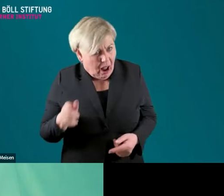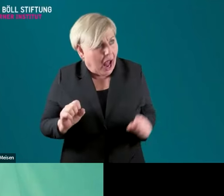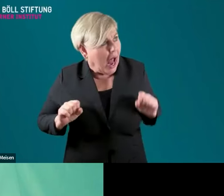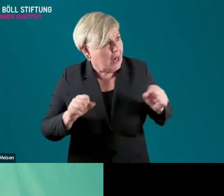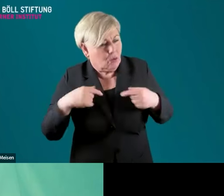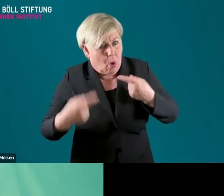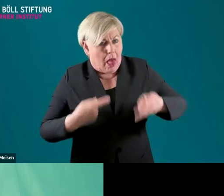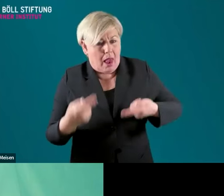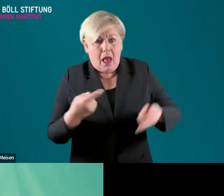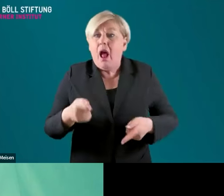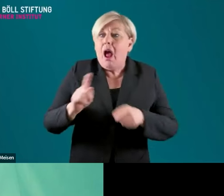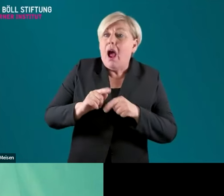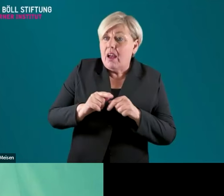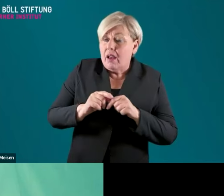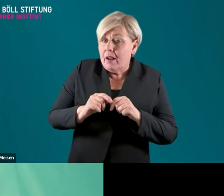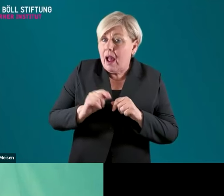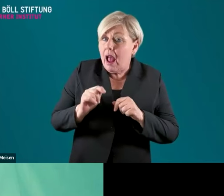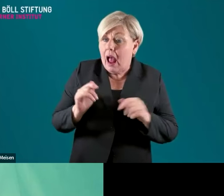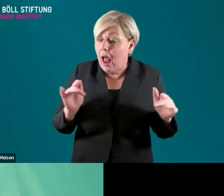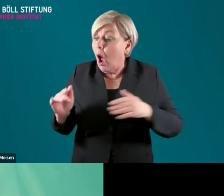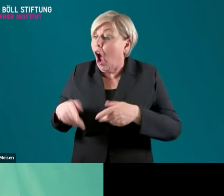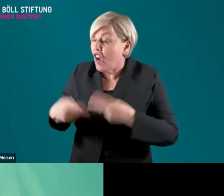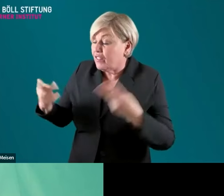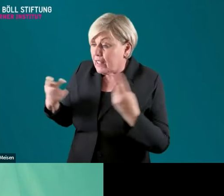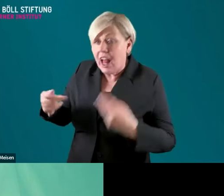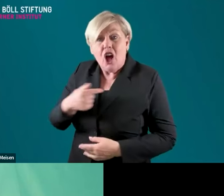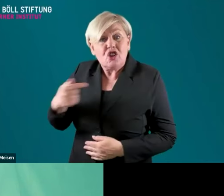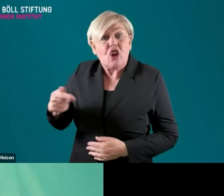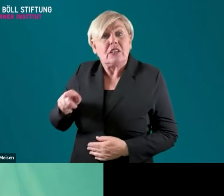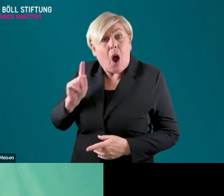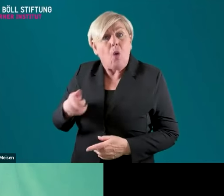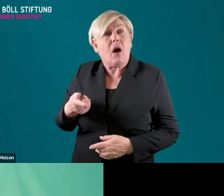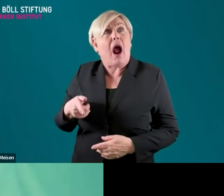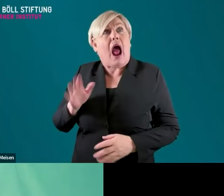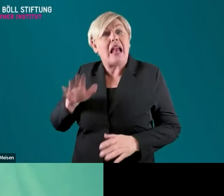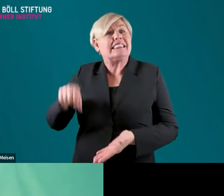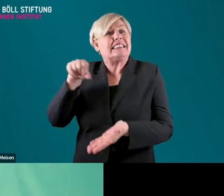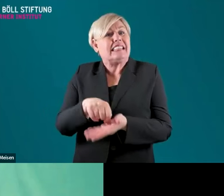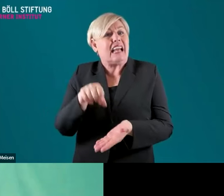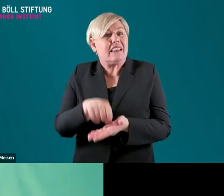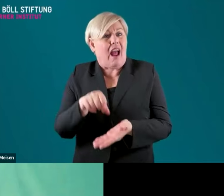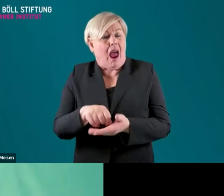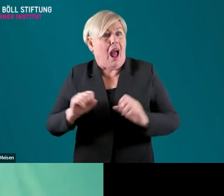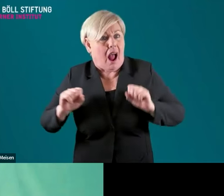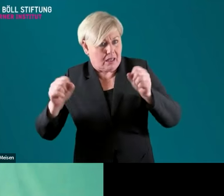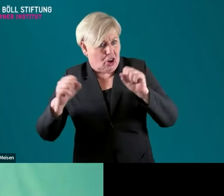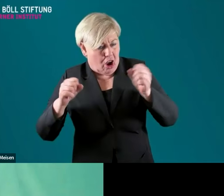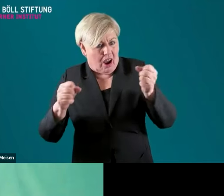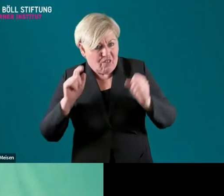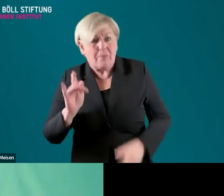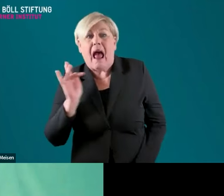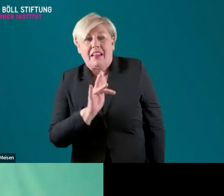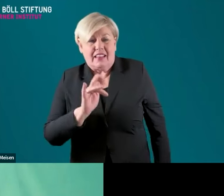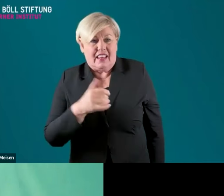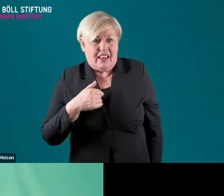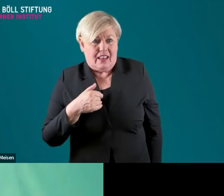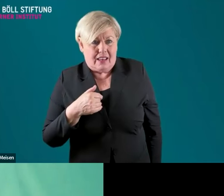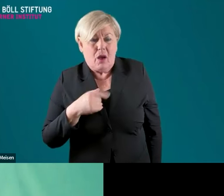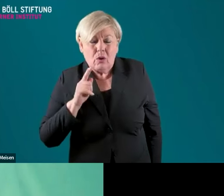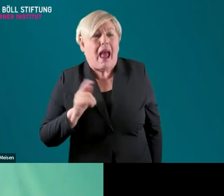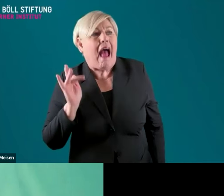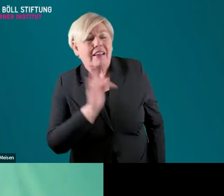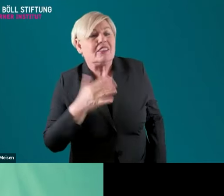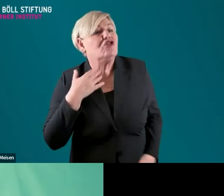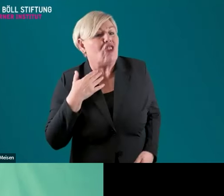In anderen Publikationen zu Antifeminismus werden TERFs ja durchaus als zentrale Akteur*innen des Antifeminismus und der Anti-Gender-Bewegung ausgemacht.